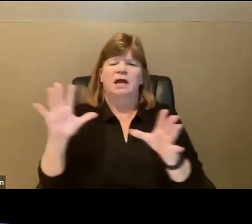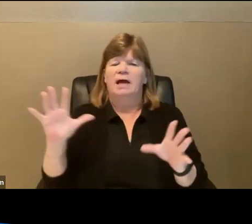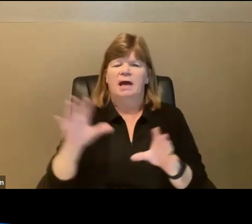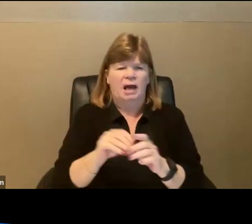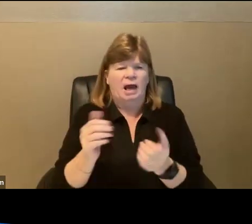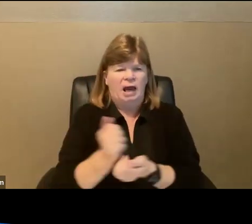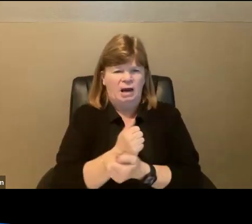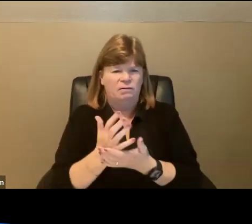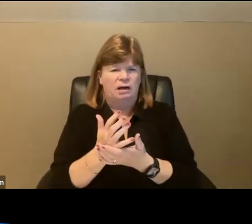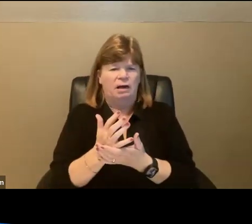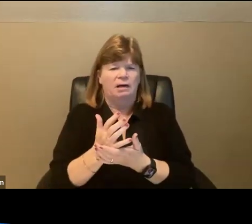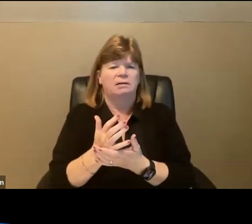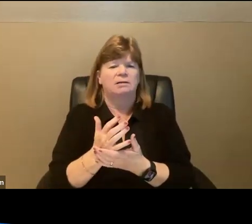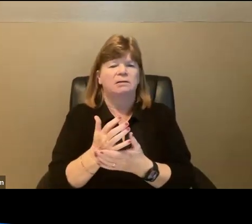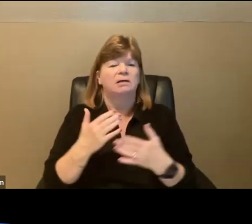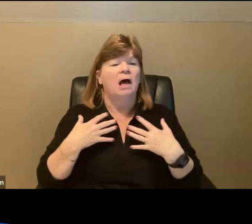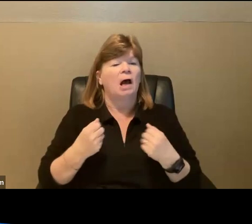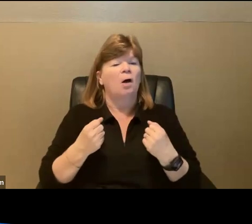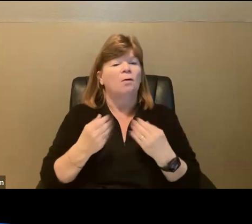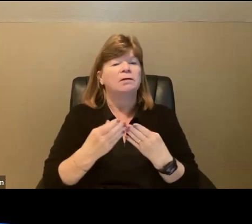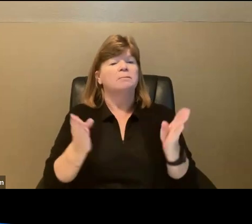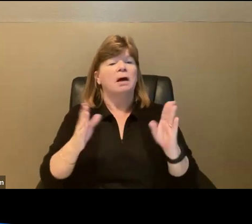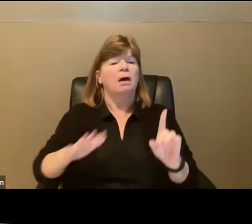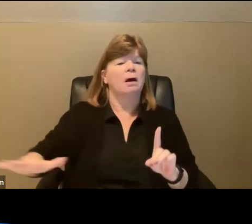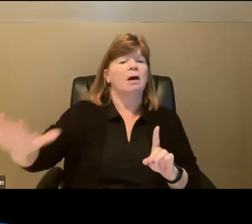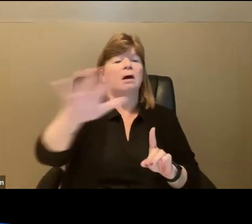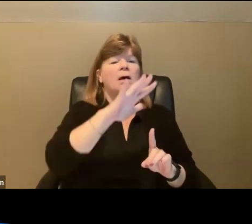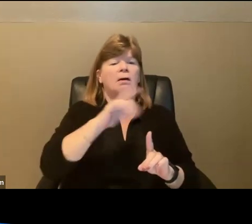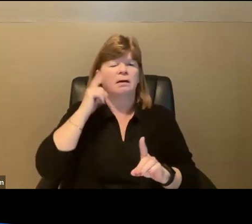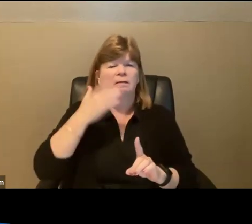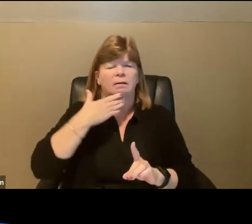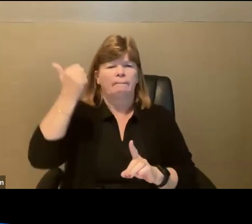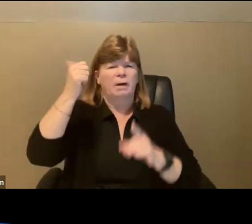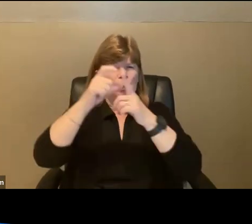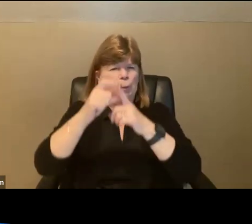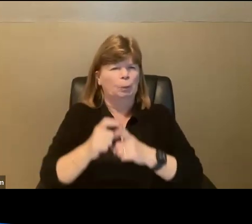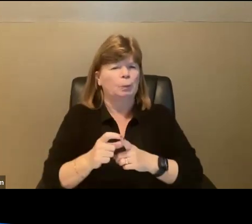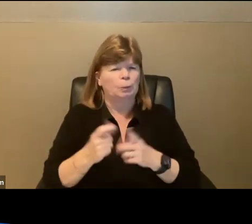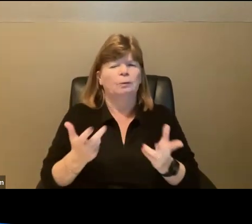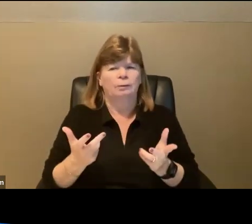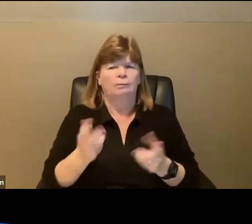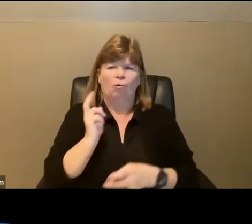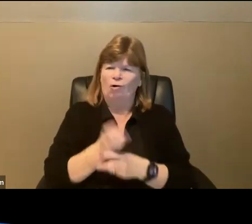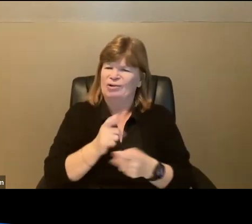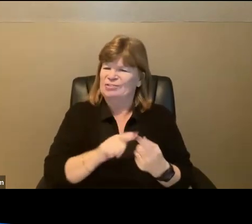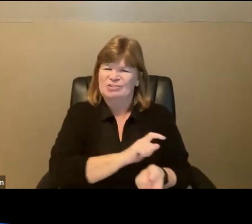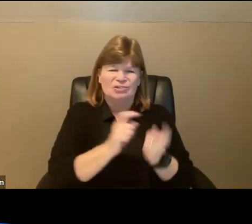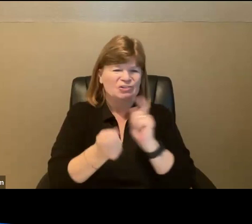A medida que la atención médica se expande, tenemos que pensar en una mejor terminología. Es realmente difícil cambiar la terminología cuando estás